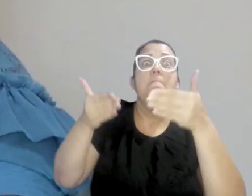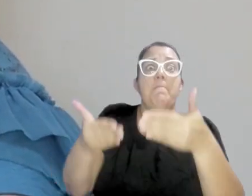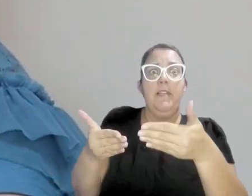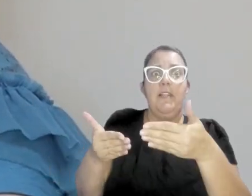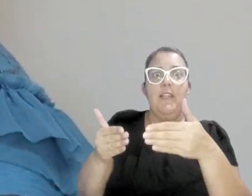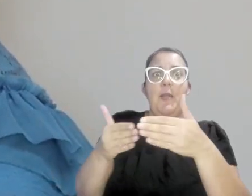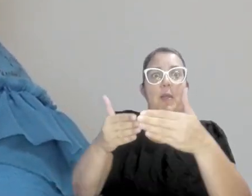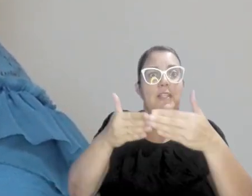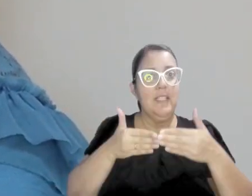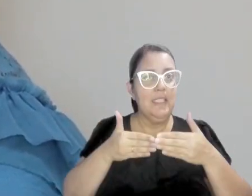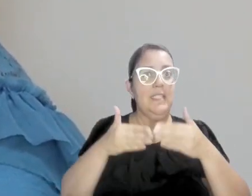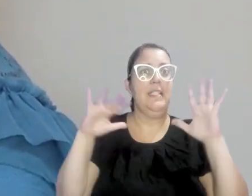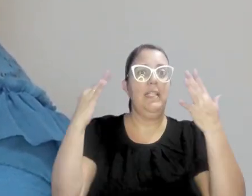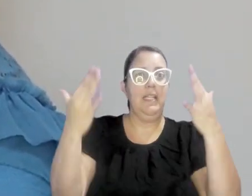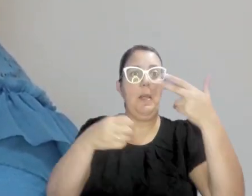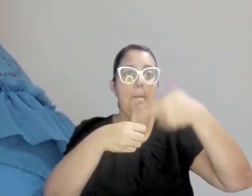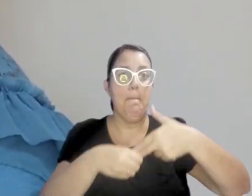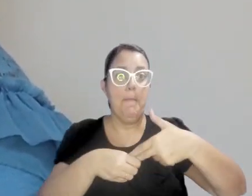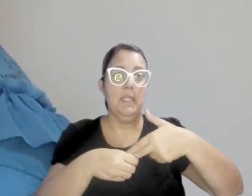do licenciamento ambiental de petróleo e gás,